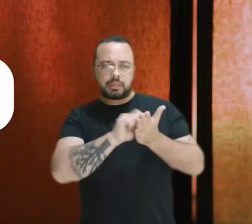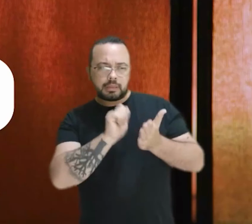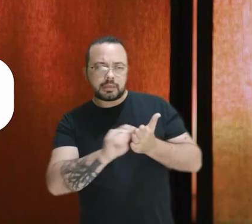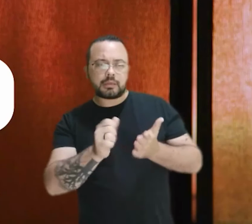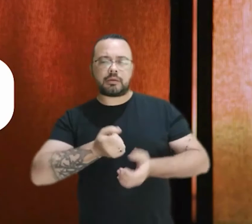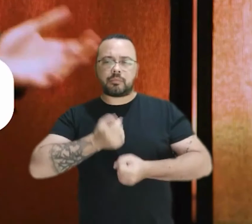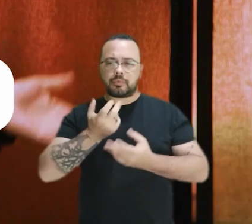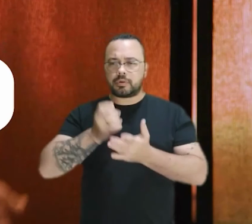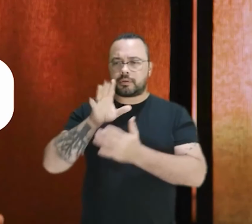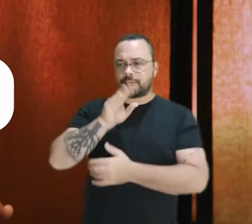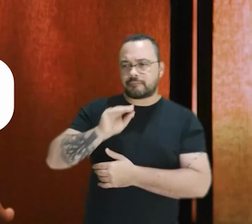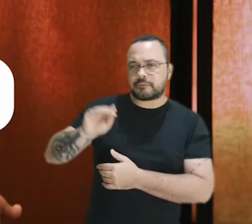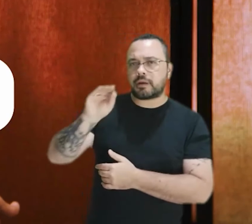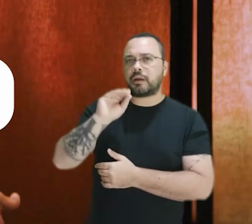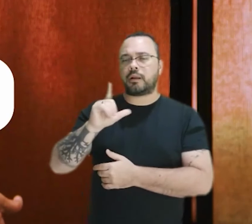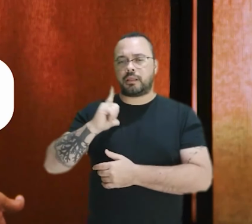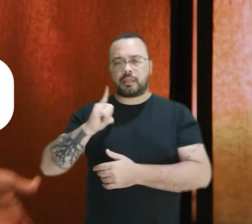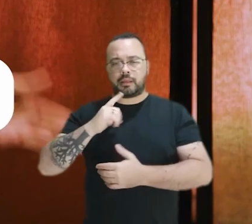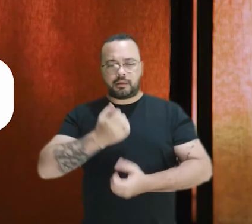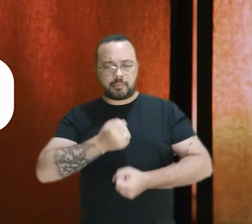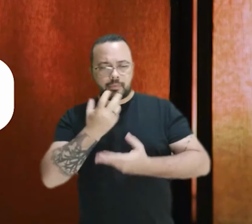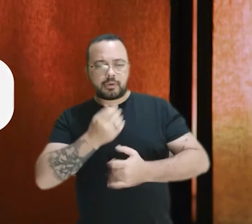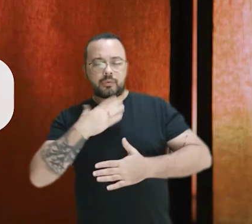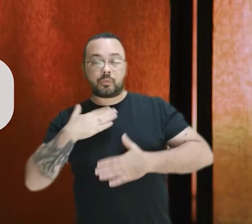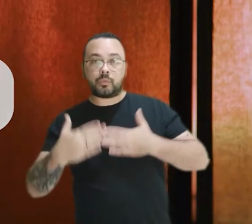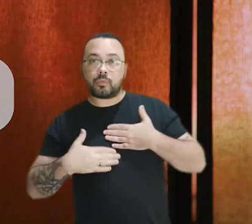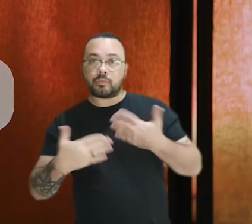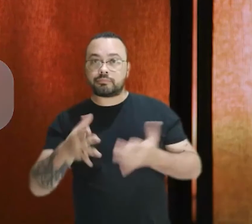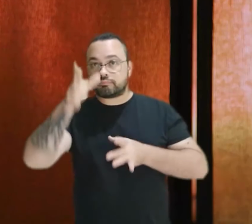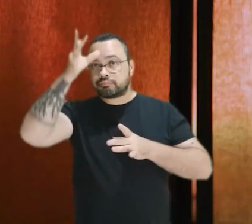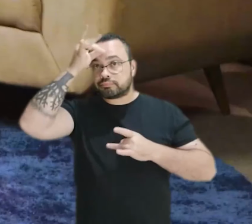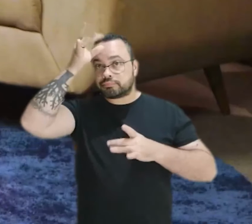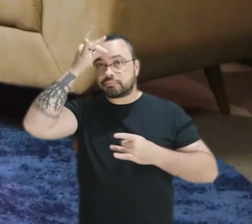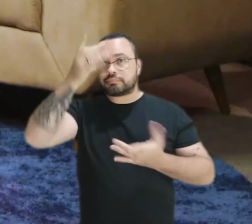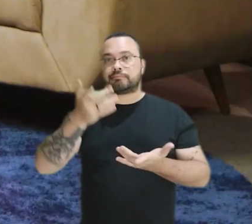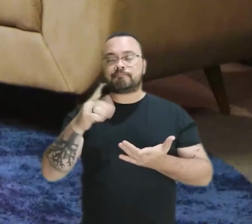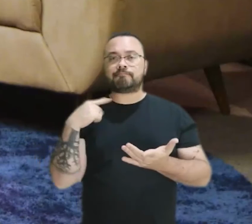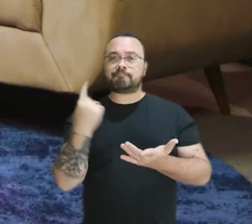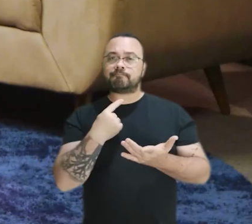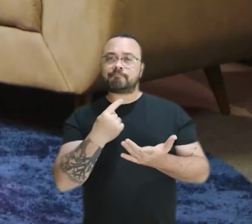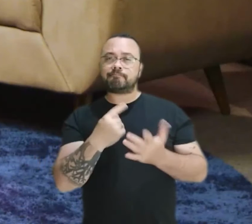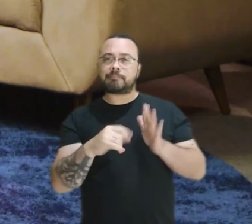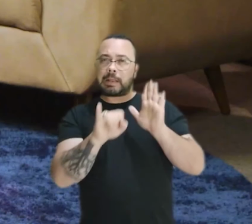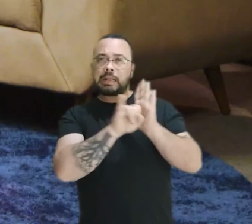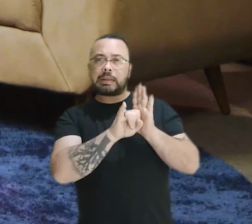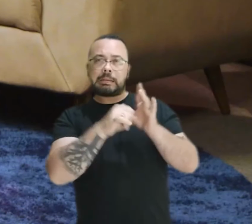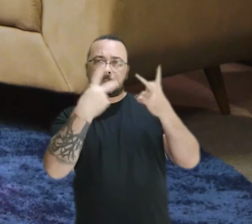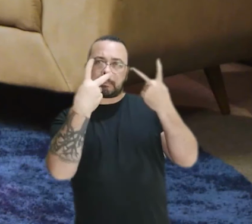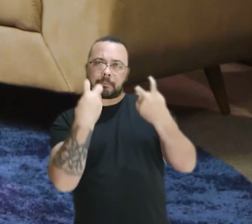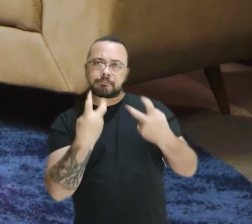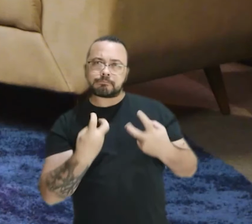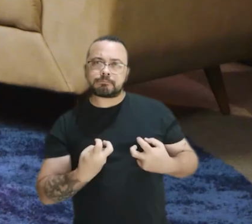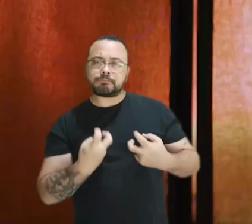tem poeta que é o do corpo, né? E aí, a gente vai achando várias formas de...